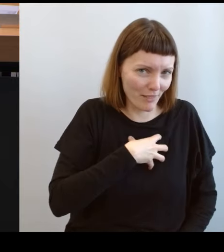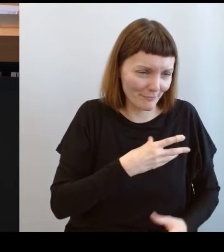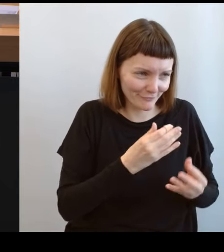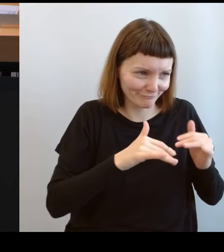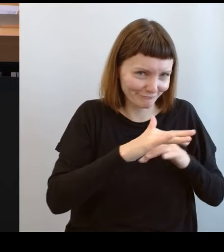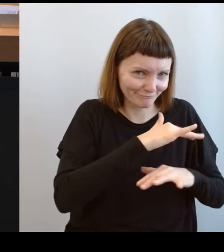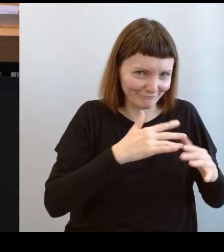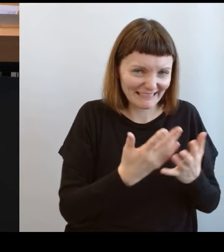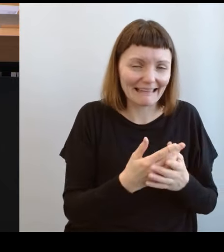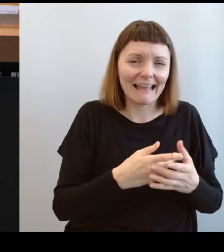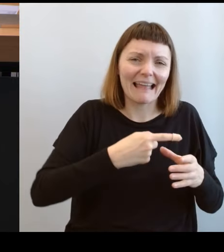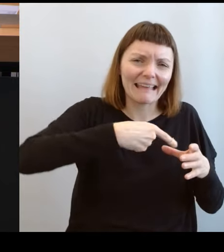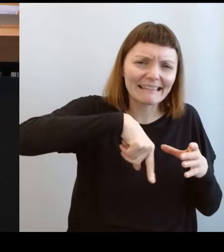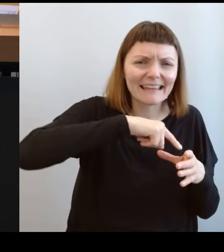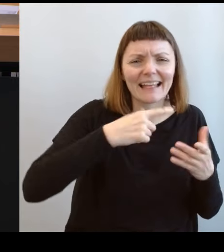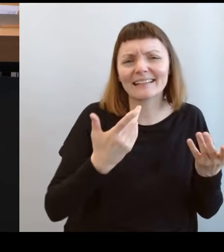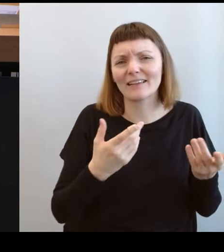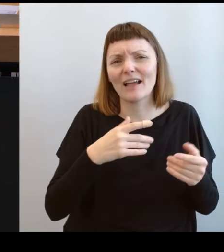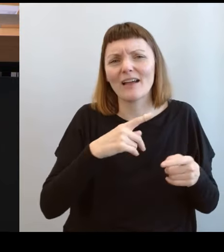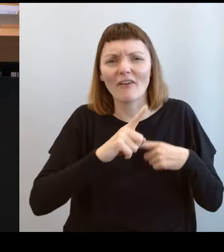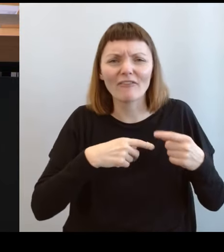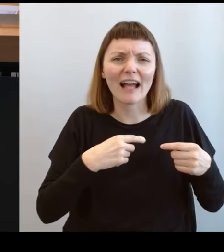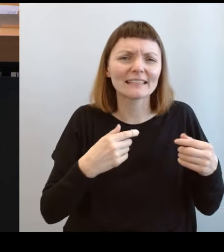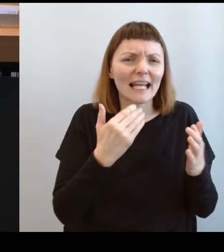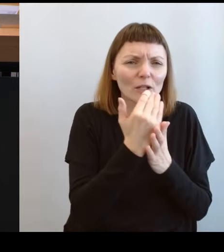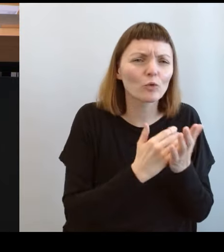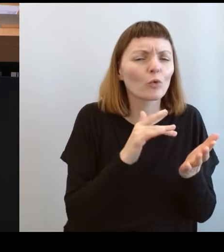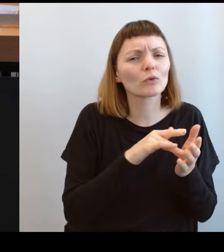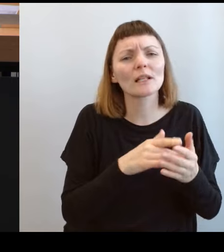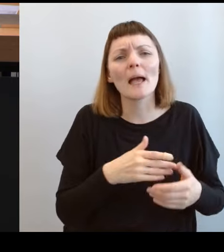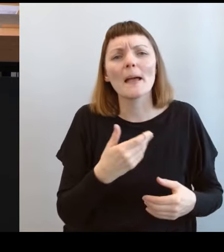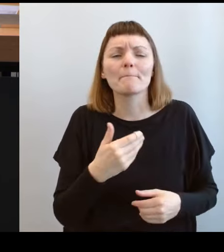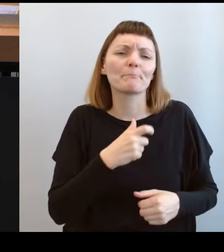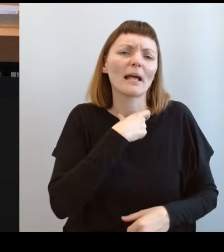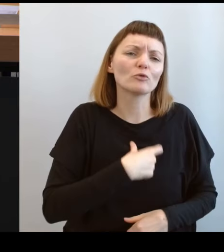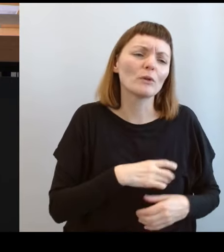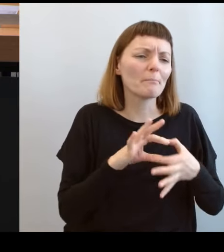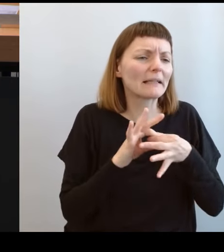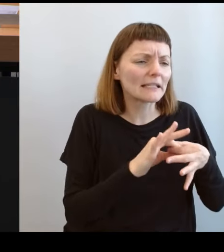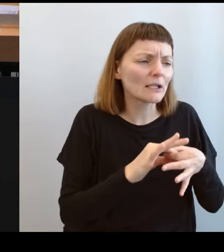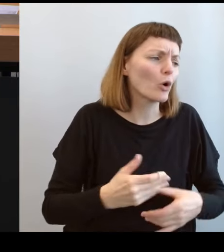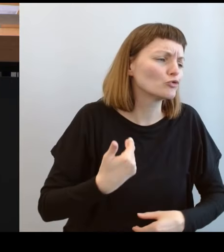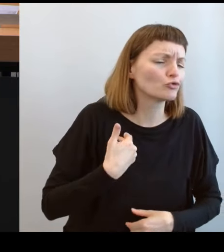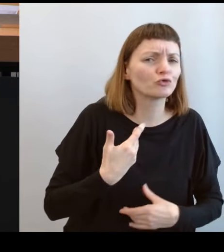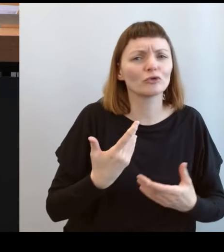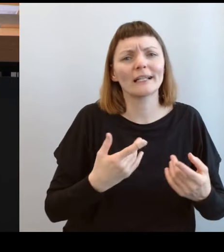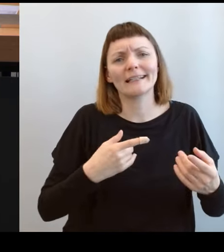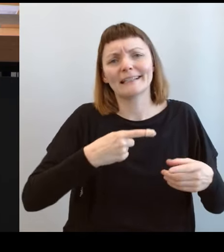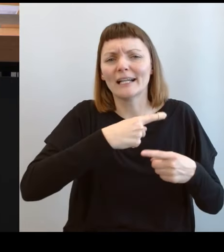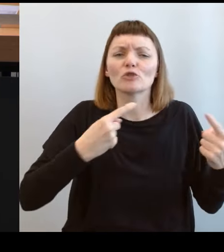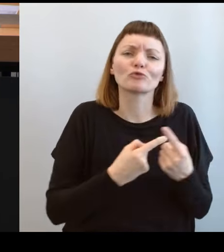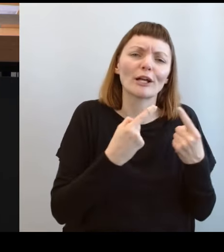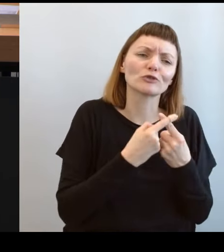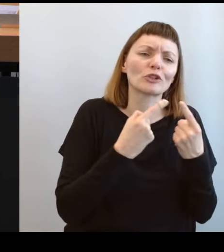persönlicher Beziehungen, interner Streit, wie man die pauschalen Minderausgaben auflöst, weil die Koalition einen Haushalt mit